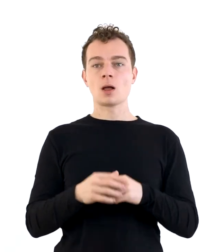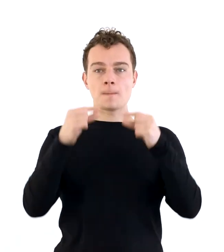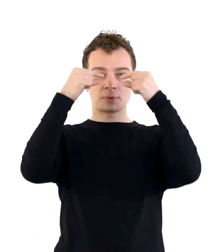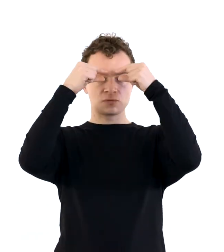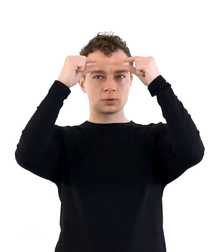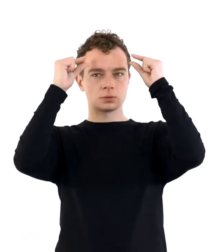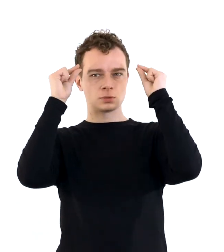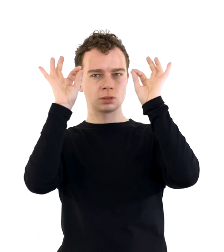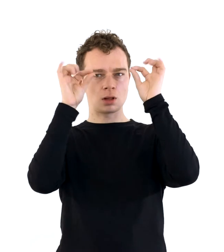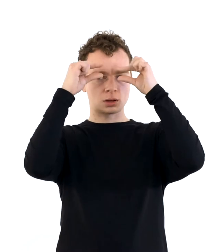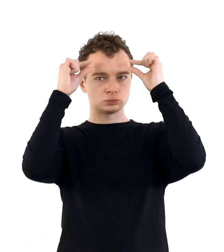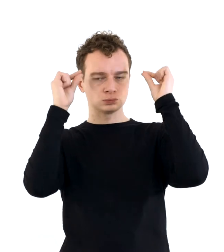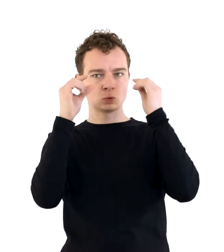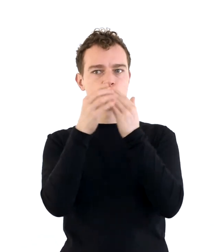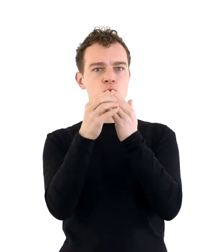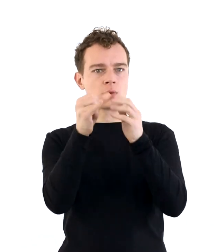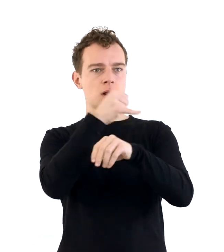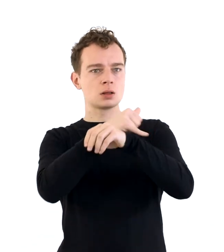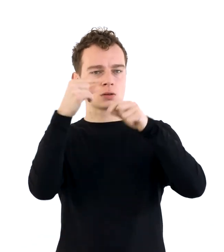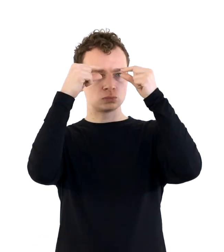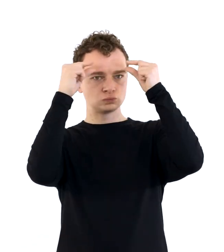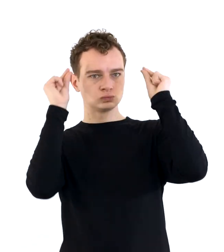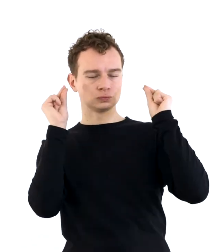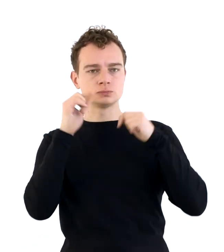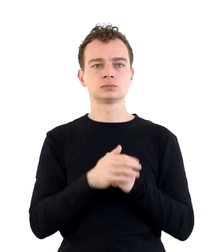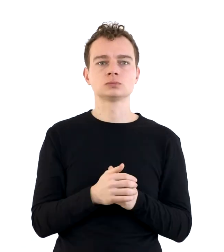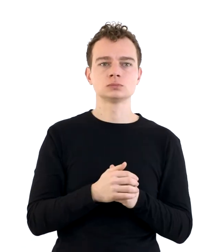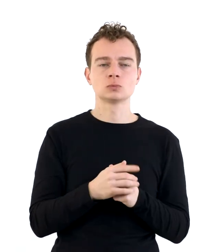Delikatniej zostały wyeksponowane łuki brwiowe, a brwi są grubymi łukowatymi liniami.